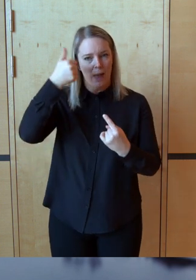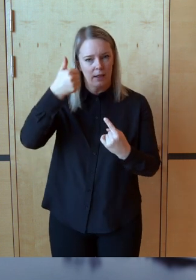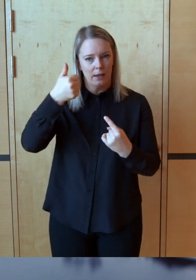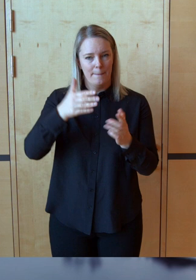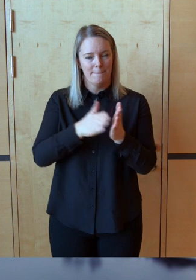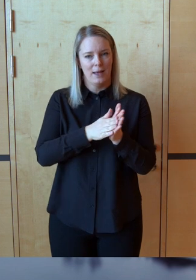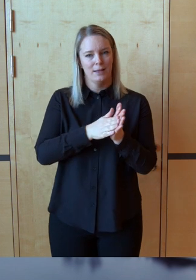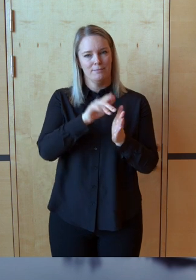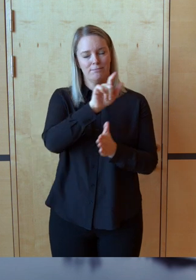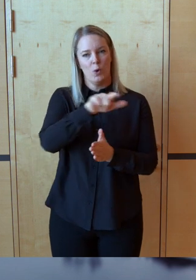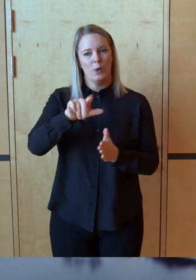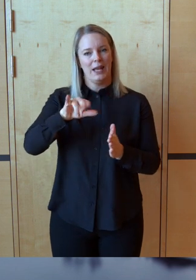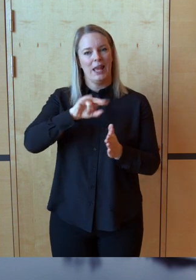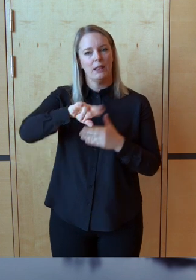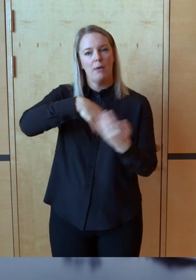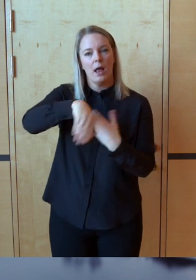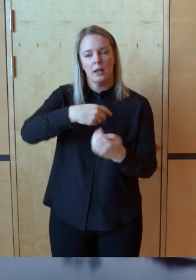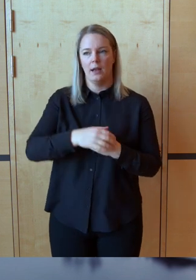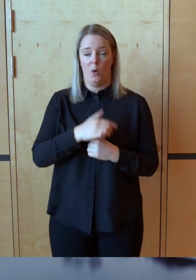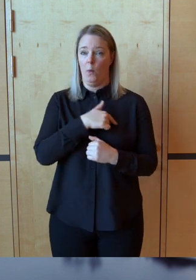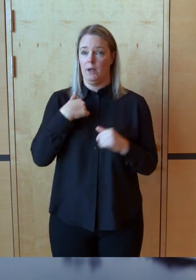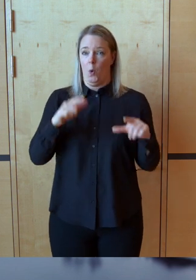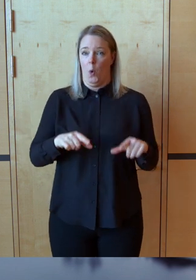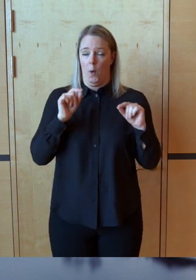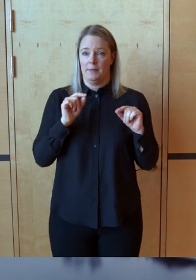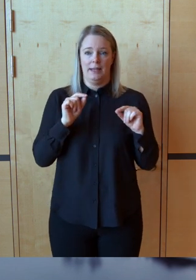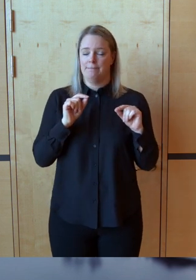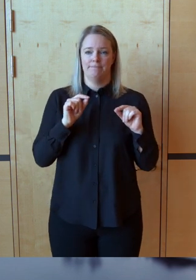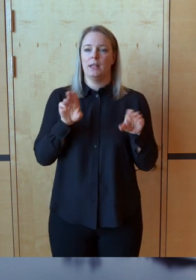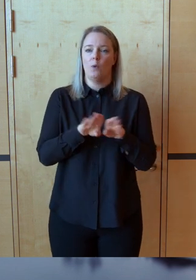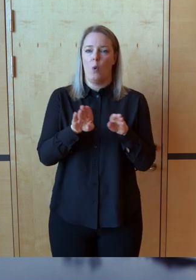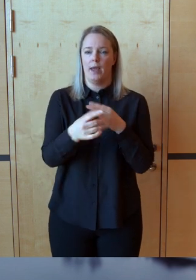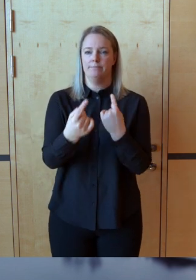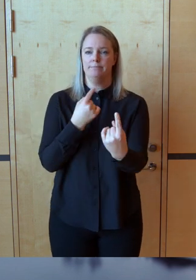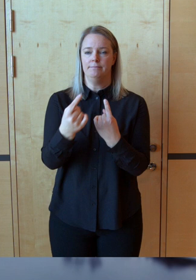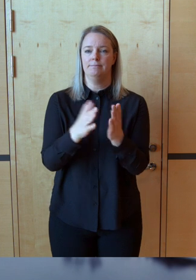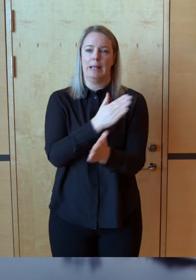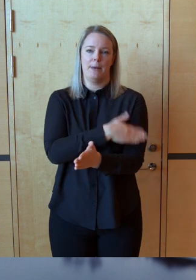Och där ser jag ju att vi har brustit när det har gällt dialogen med personal och